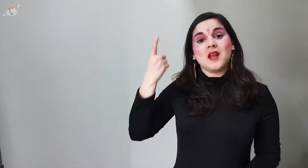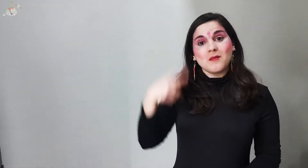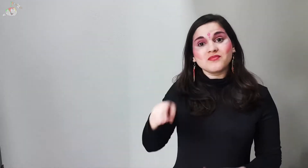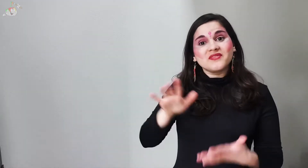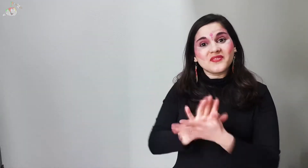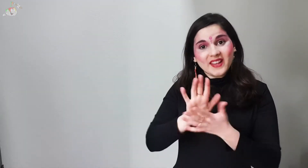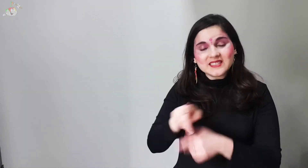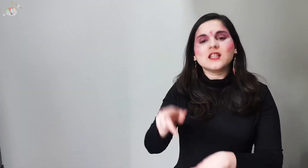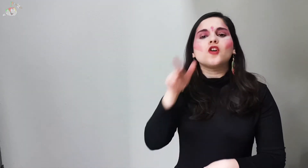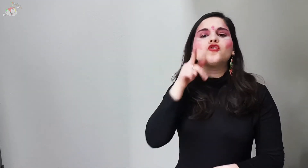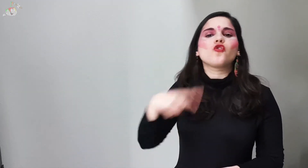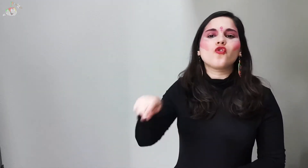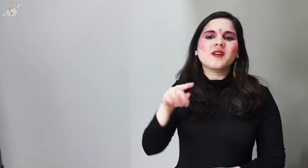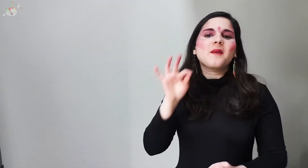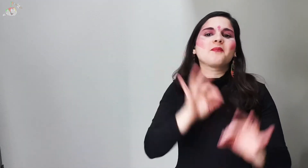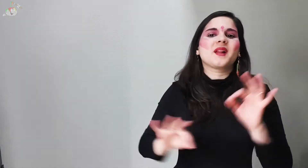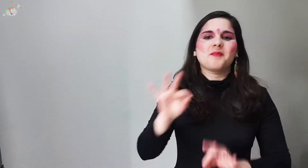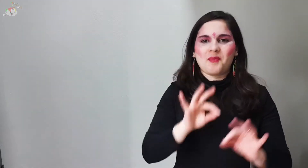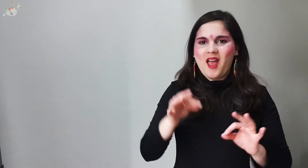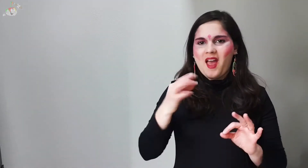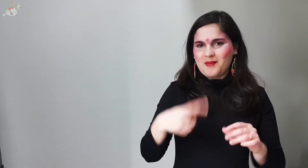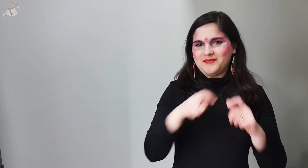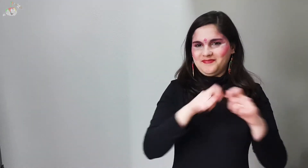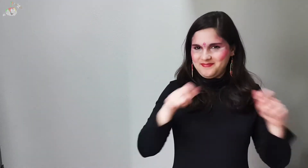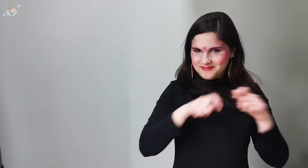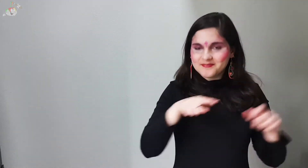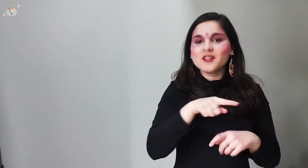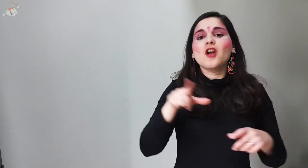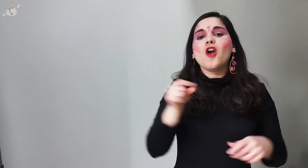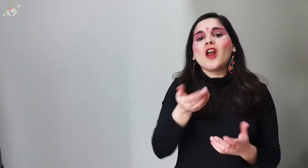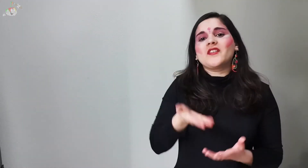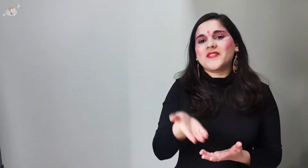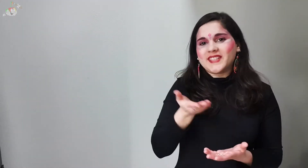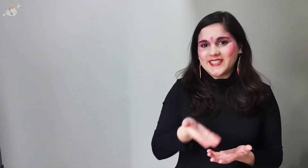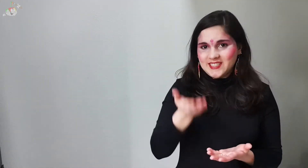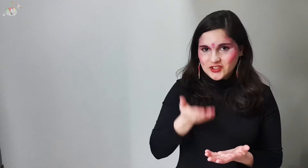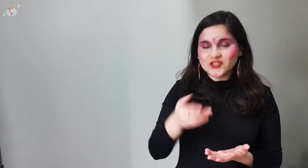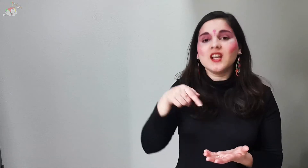Durante questa festa le donne li preparavano e li friggevano,